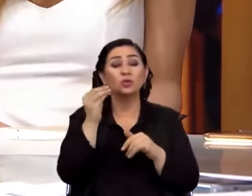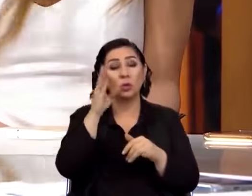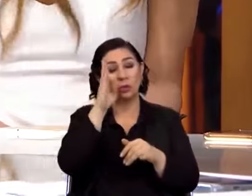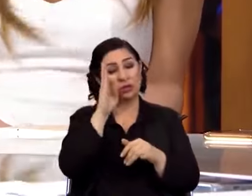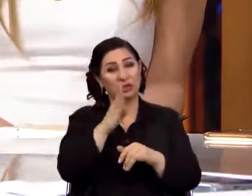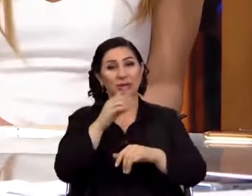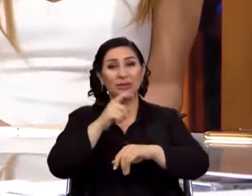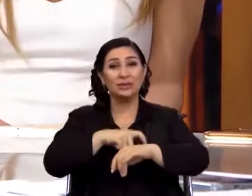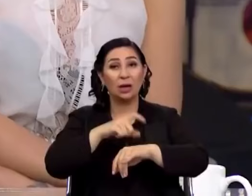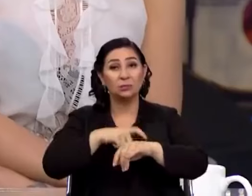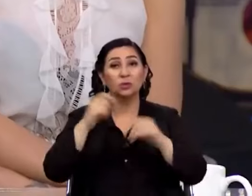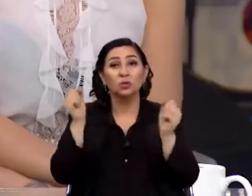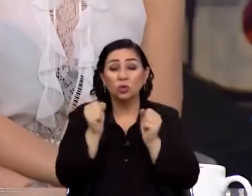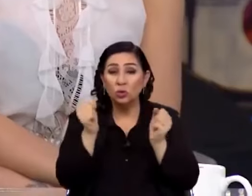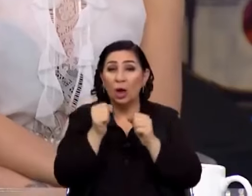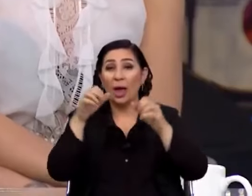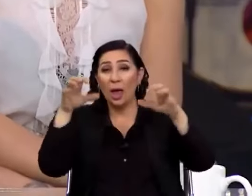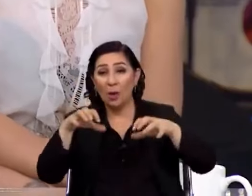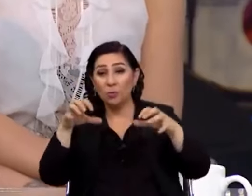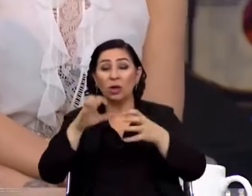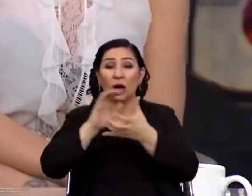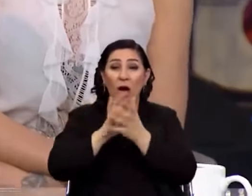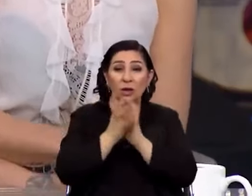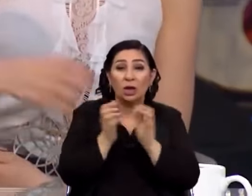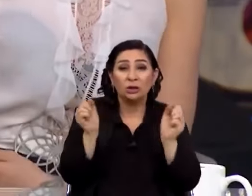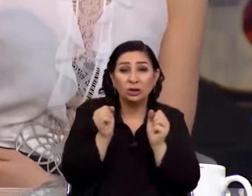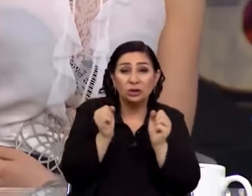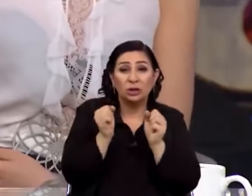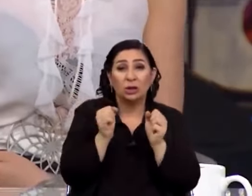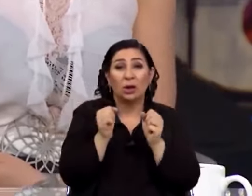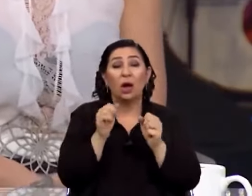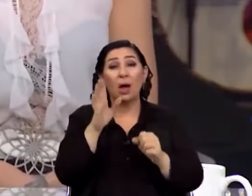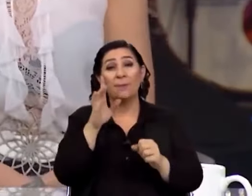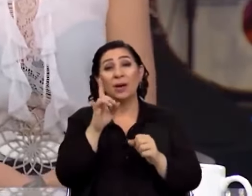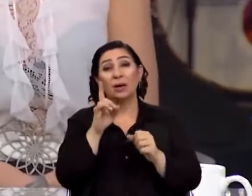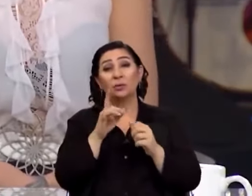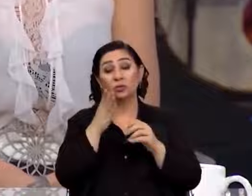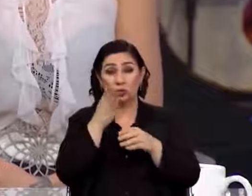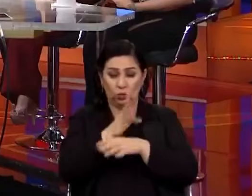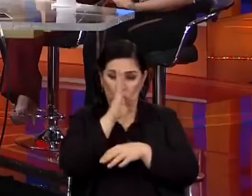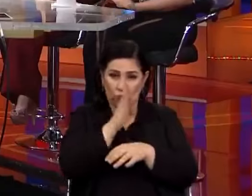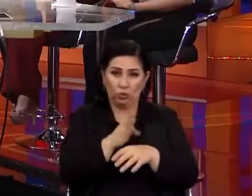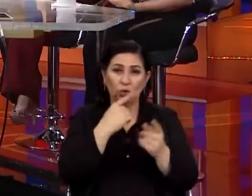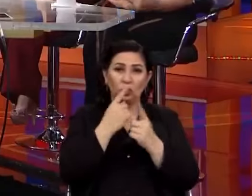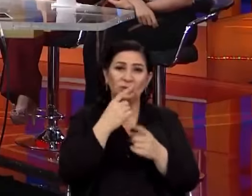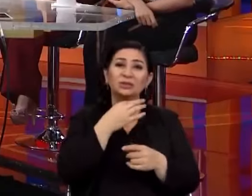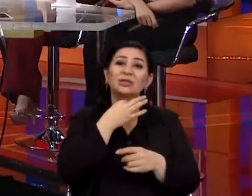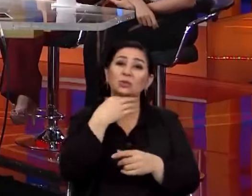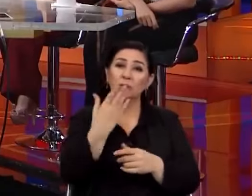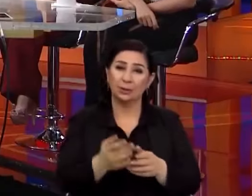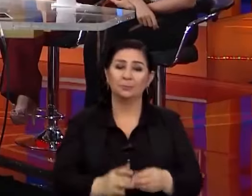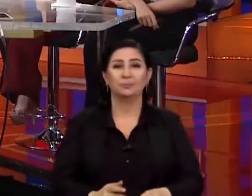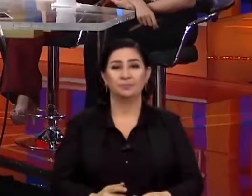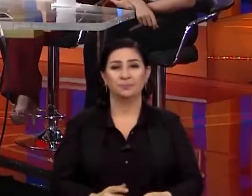harcıyoruz çok soğukta yağmurda karda kışta çalışıyoruz ama şöyle bir taraf var dürüstçe konuştuğunuz için çok teşekkür ederim ben teşekkür ederim